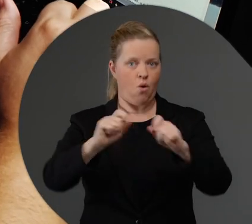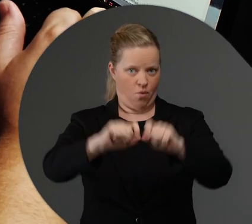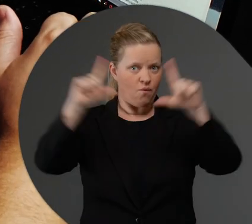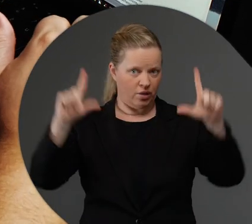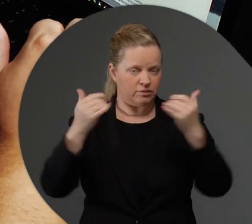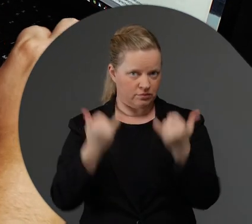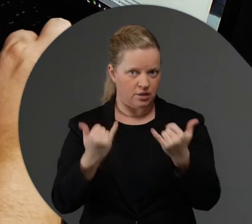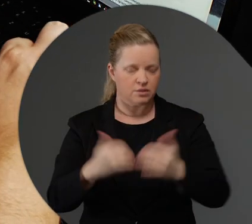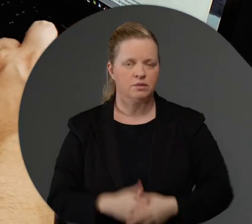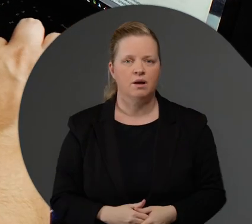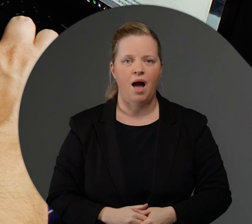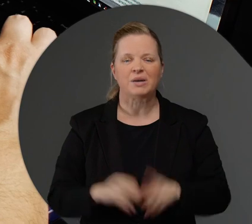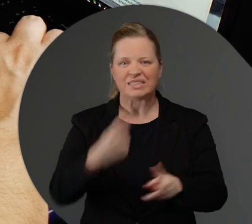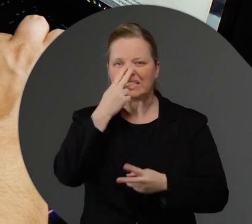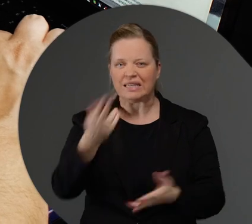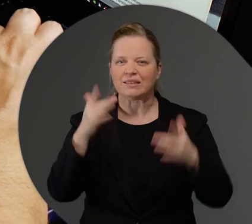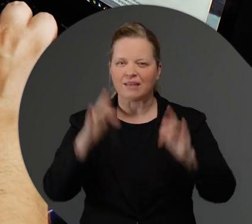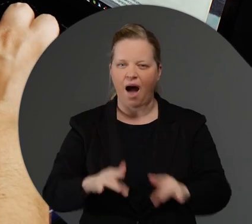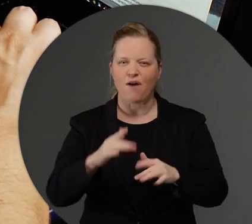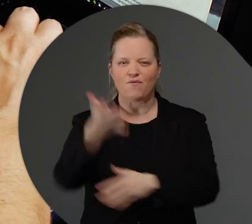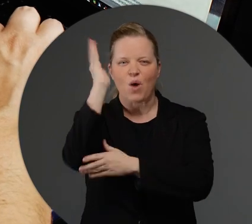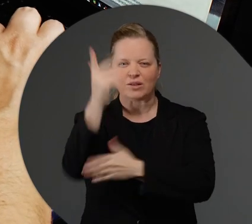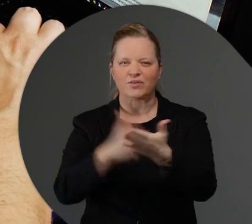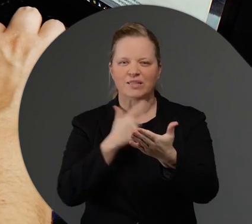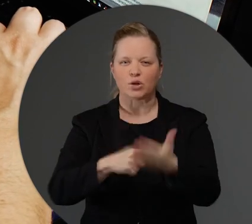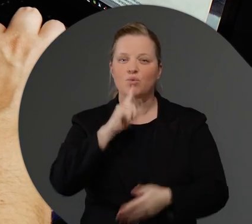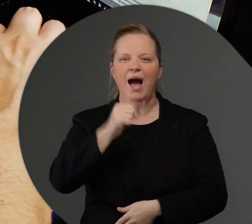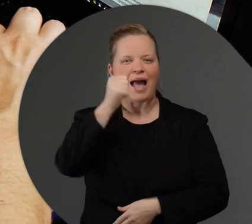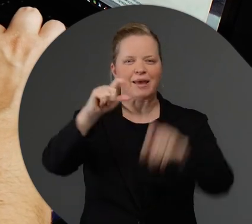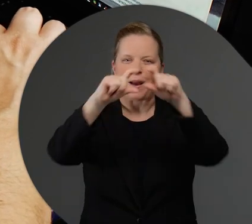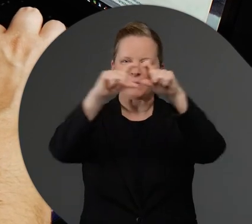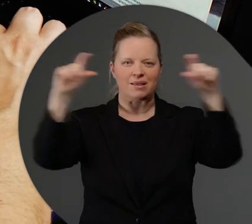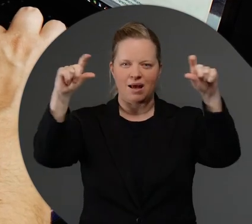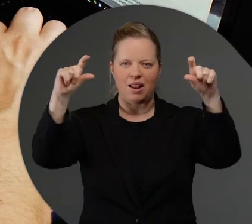dass man sieht im Prinzip, ein Kapitel im Vorlesungsverzeichnis ist eigentlich die einzige Überschrift, die es auf der Seite gibt.